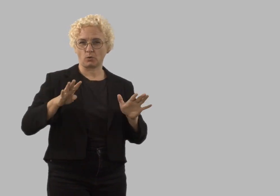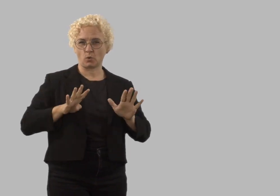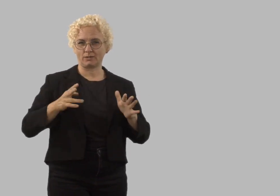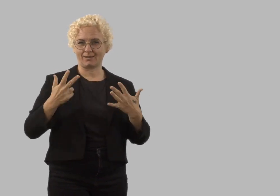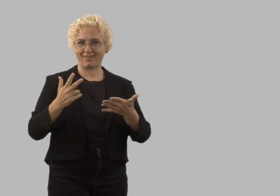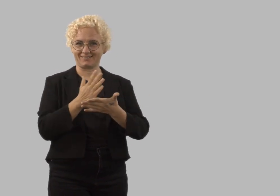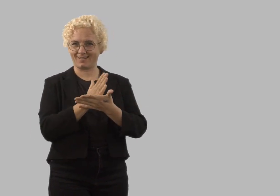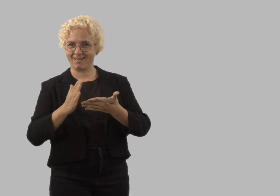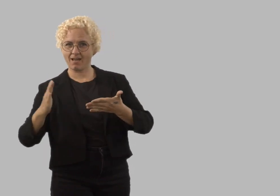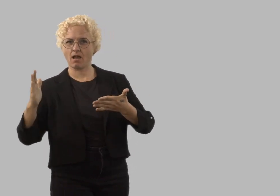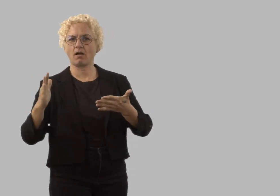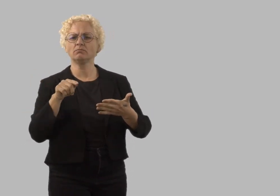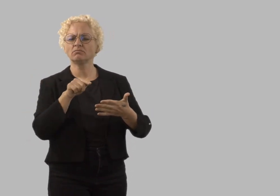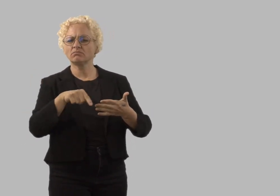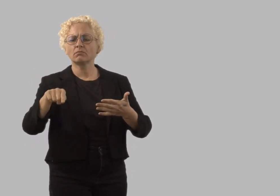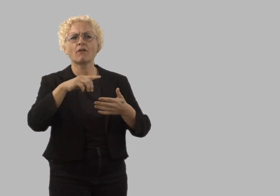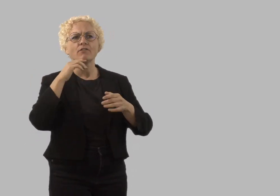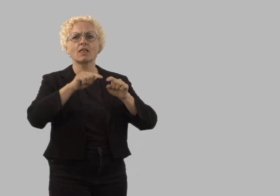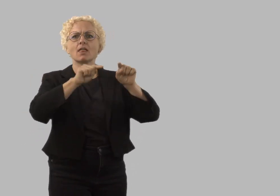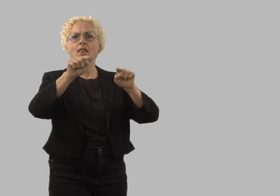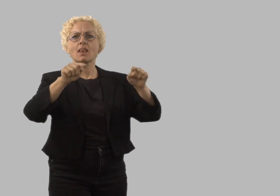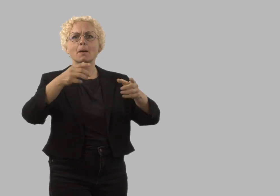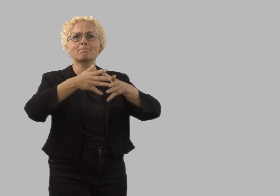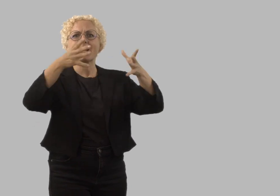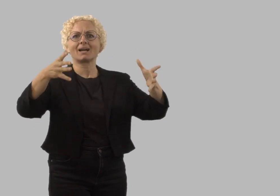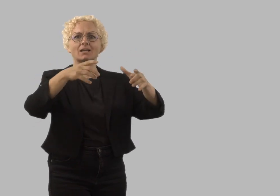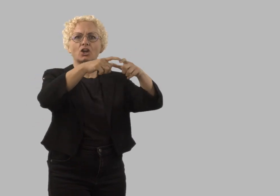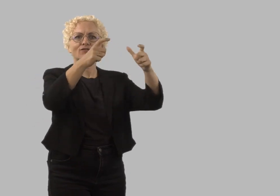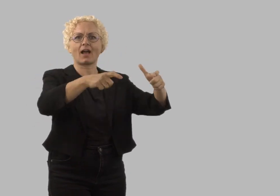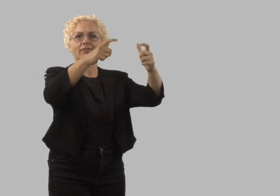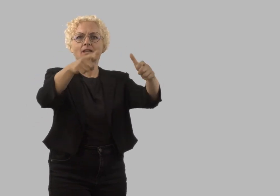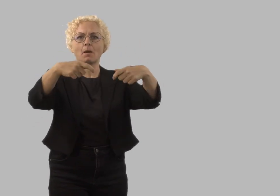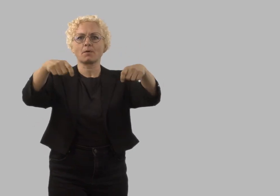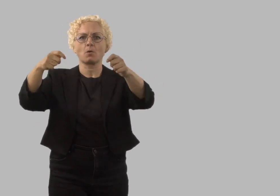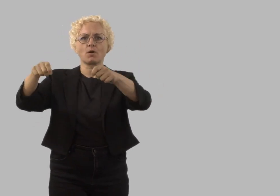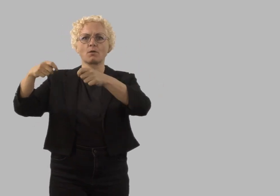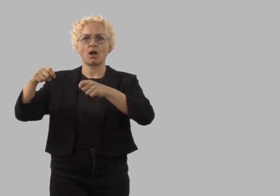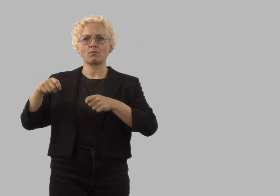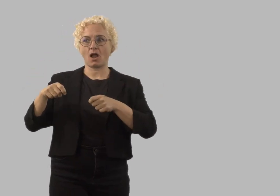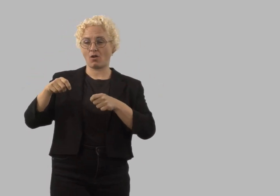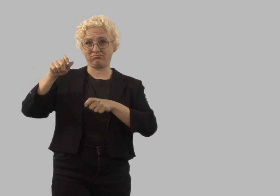In den 1980er Jahren wurden noch Massenquartiere ausgehoben,